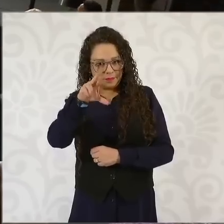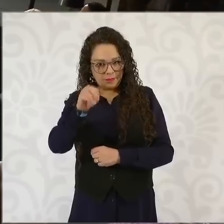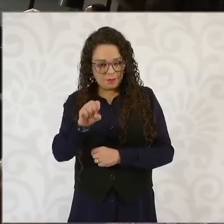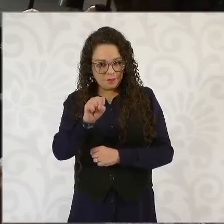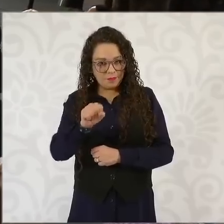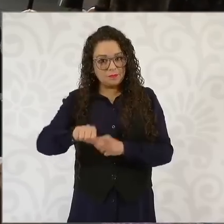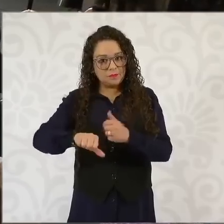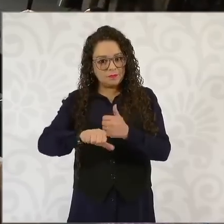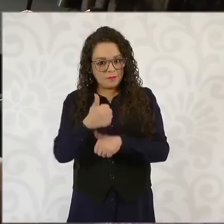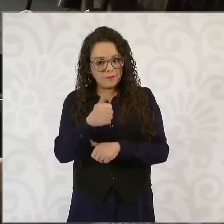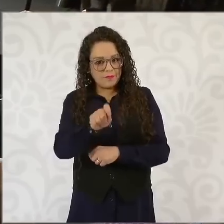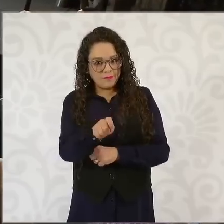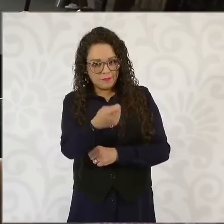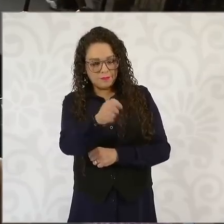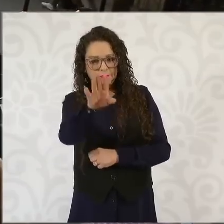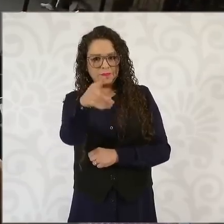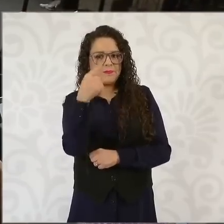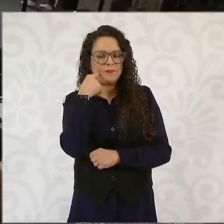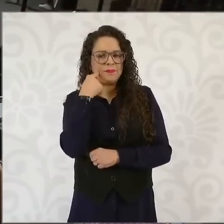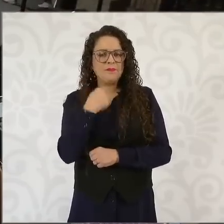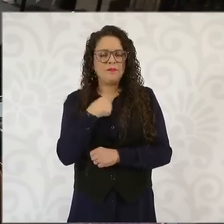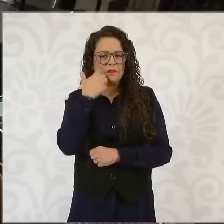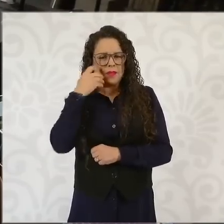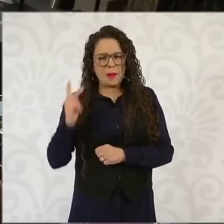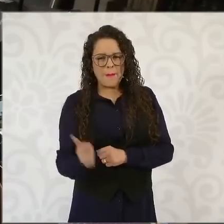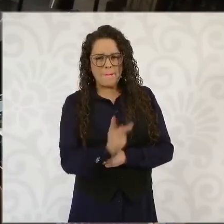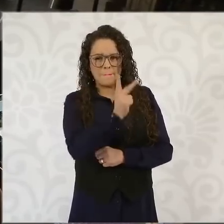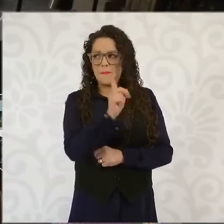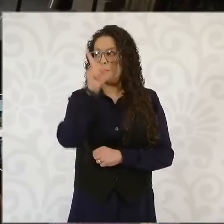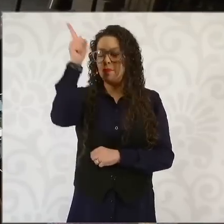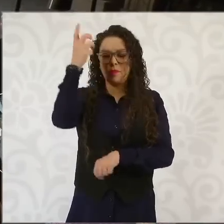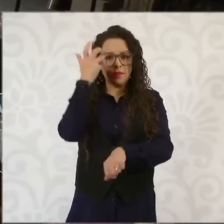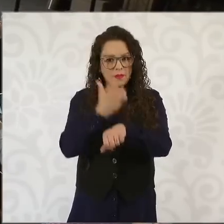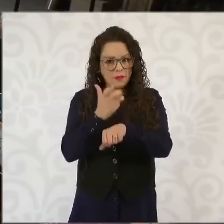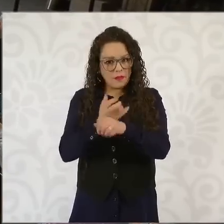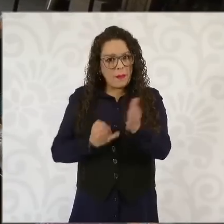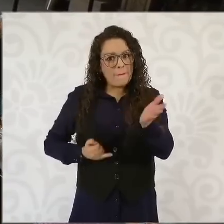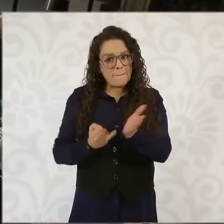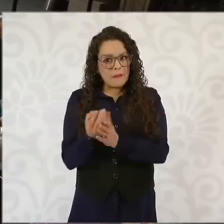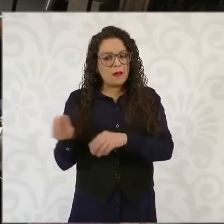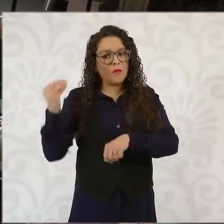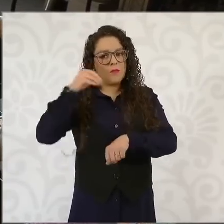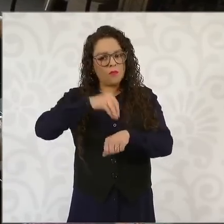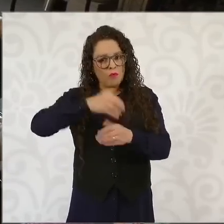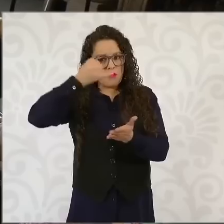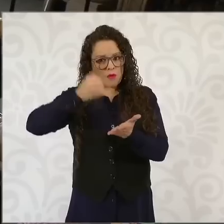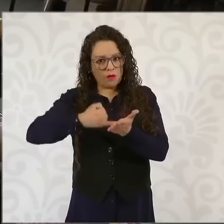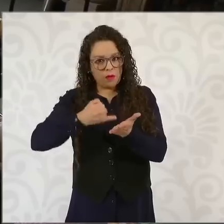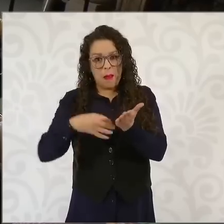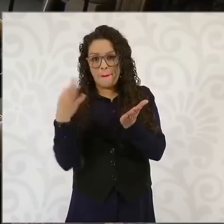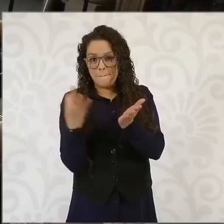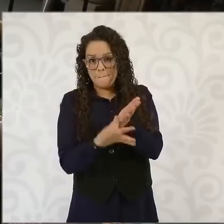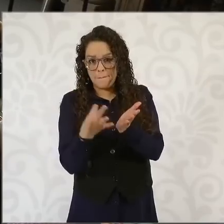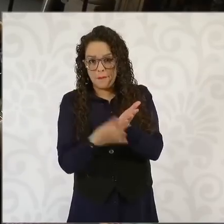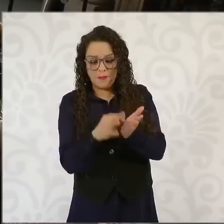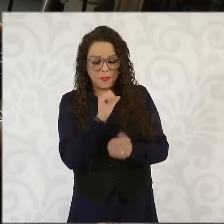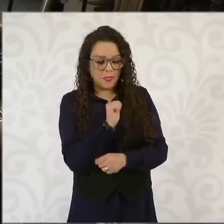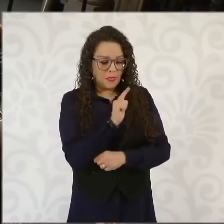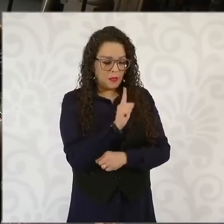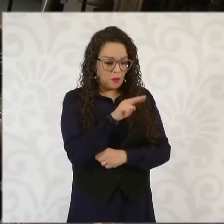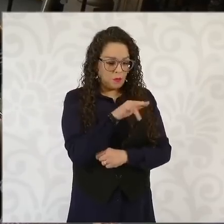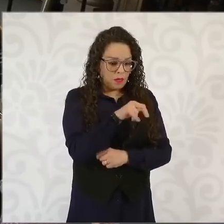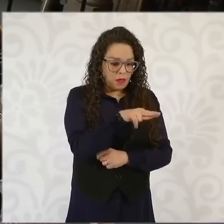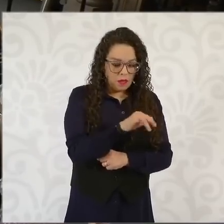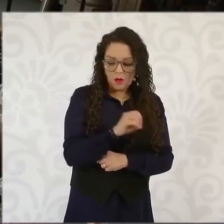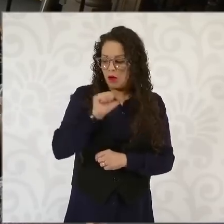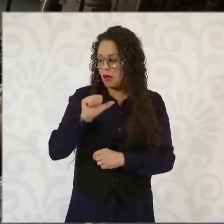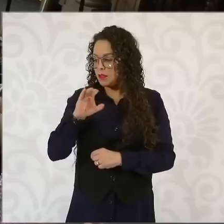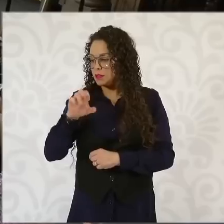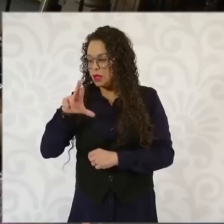se ve afectado también con esta imposición de aranceles al aluminio y al acero Marcelo quieres